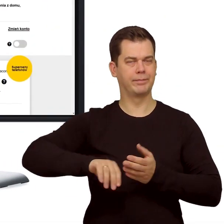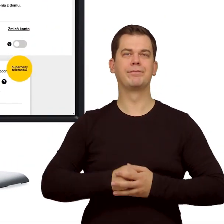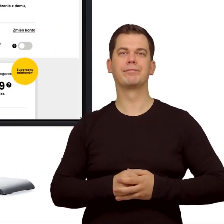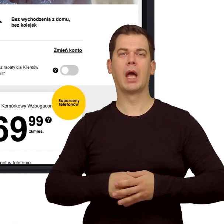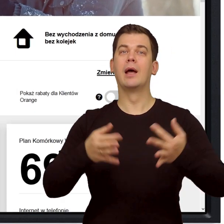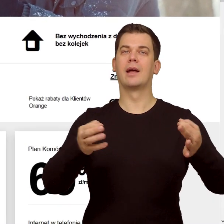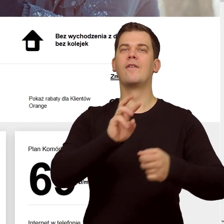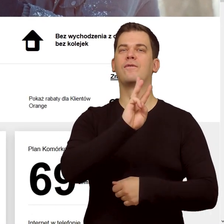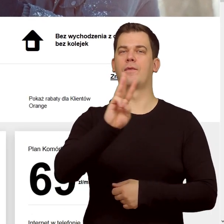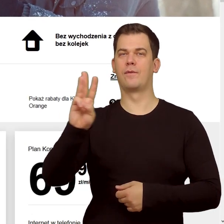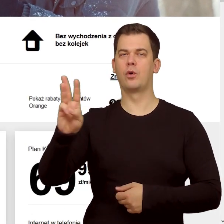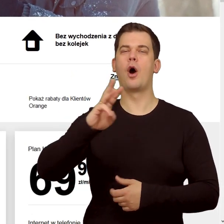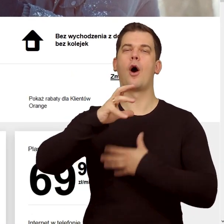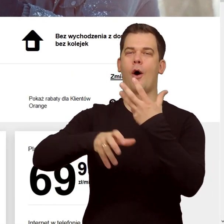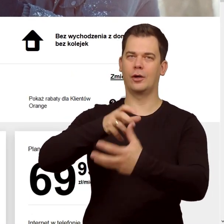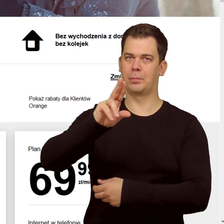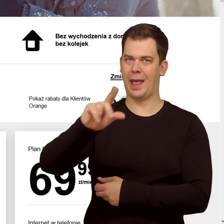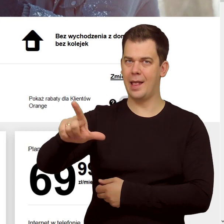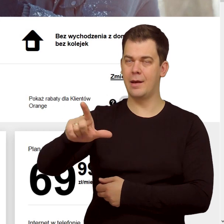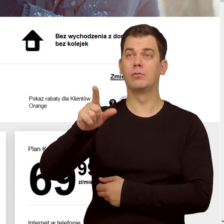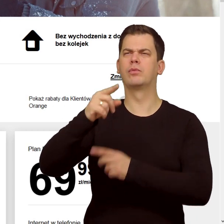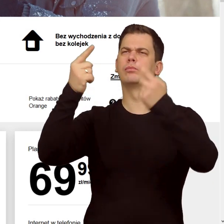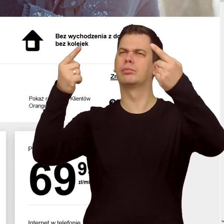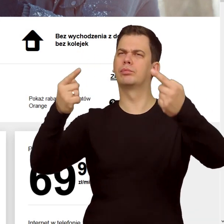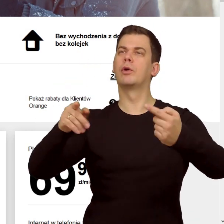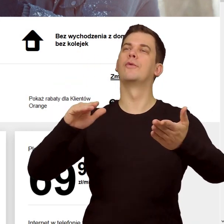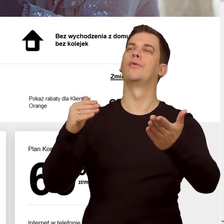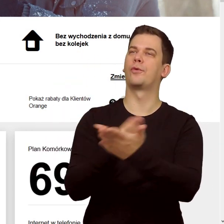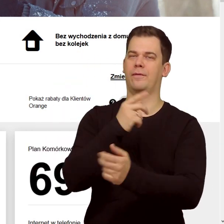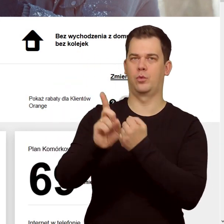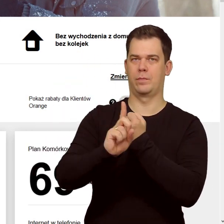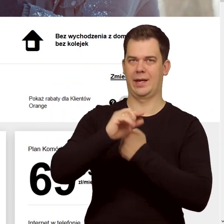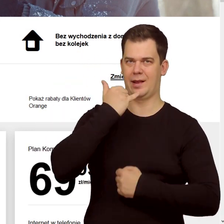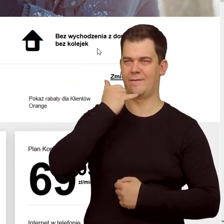Wejdź na www.orange.pl i wybierz ofertę z nowym numerem telefonu.